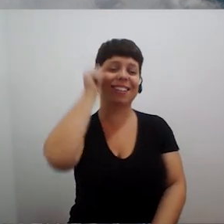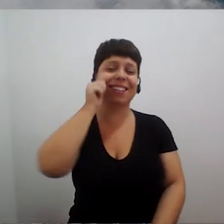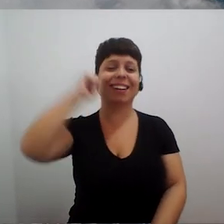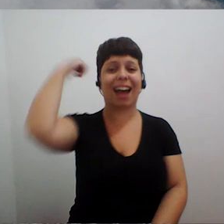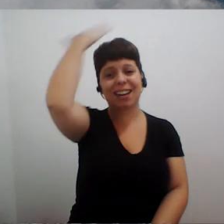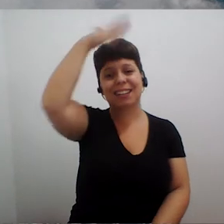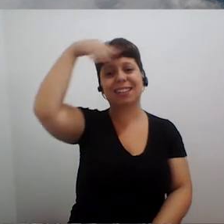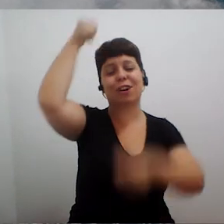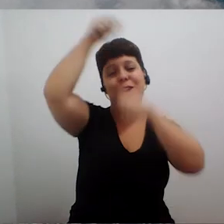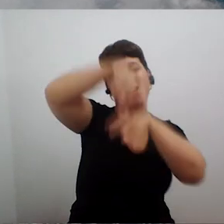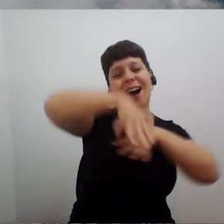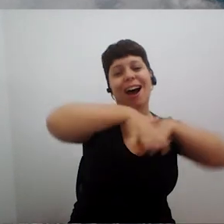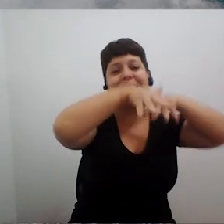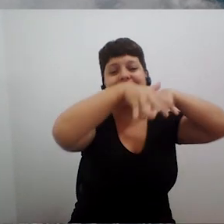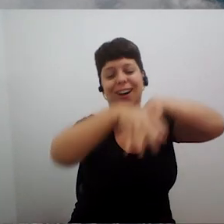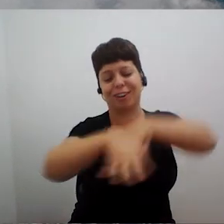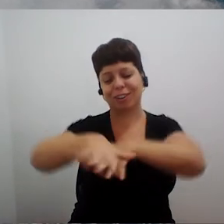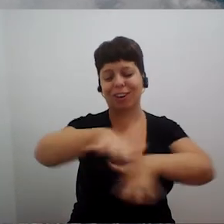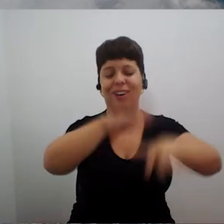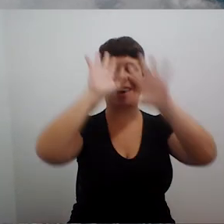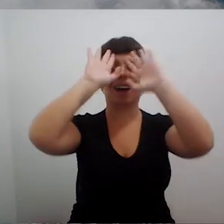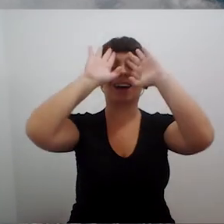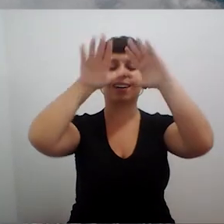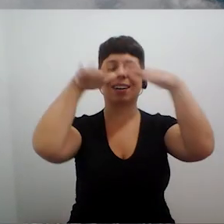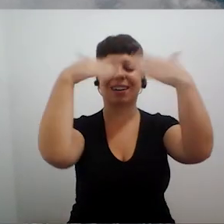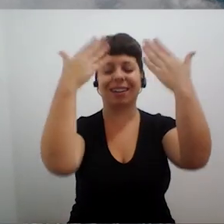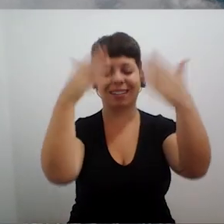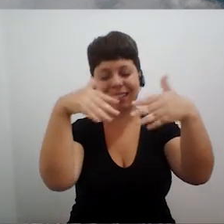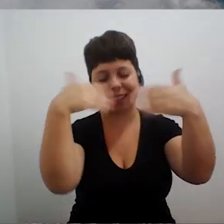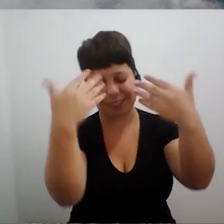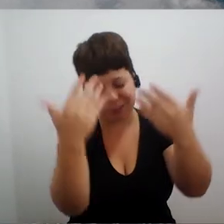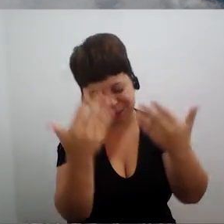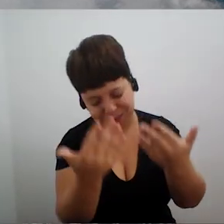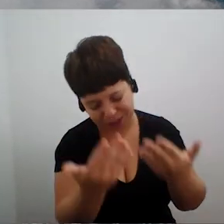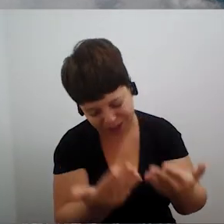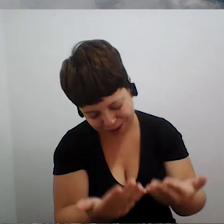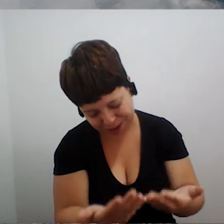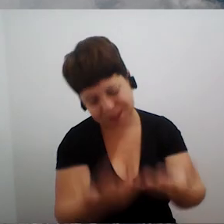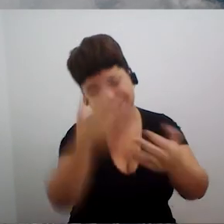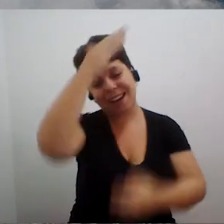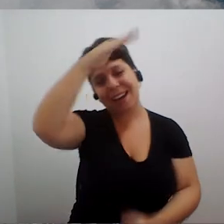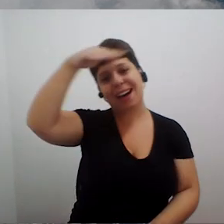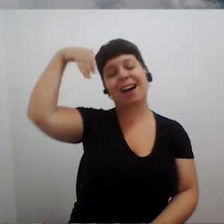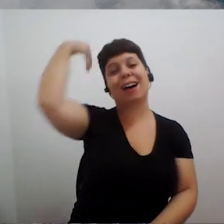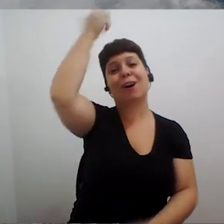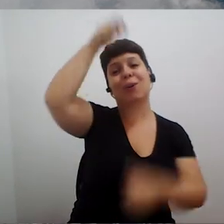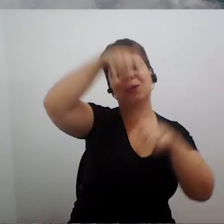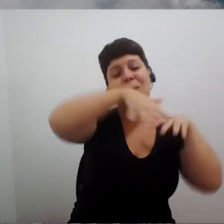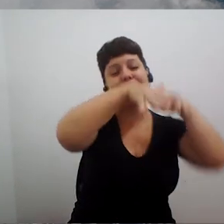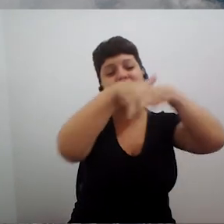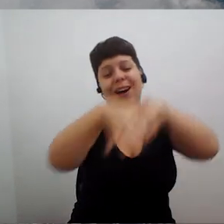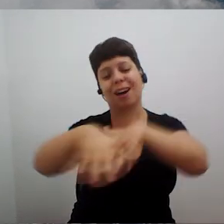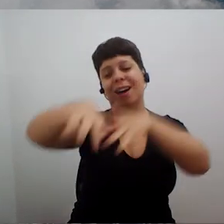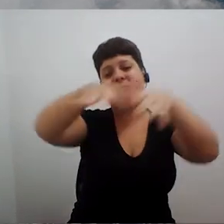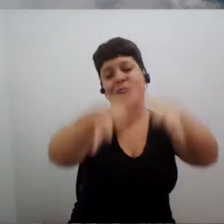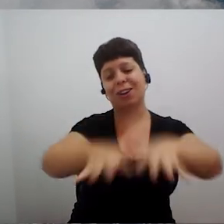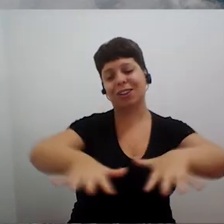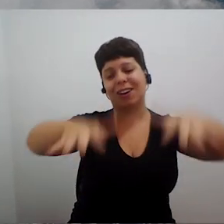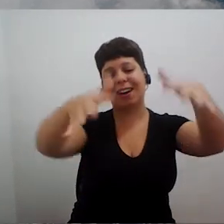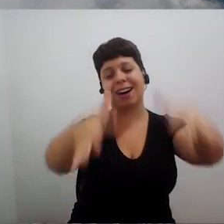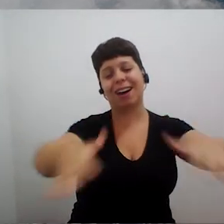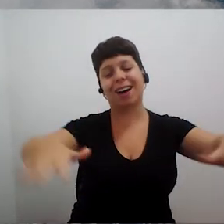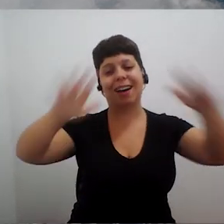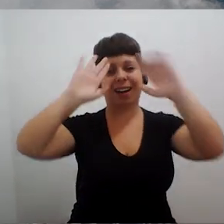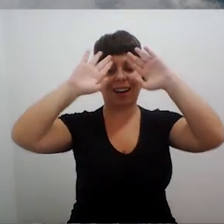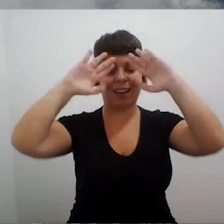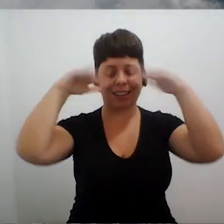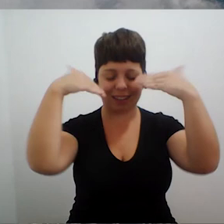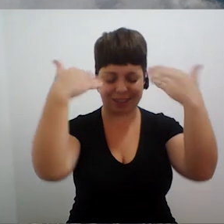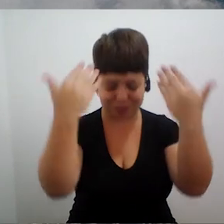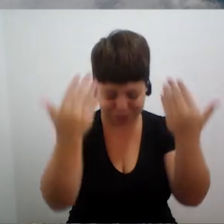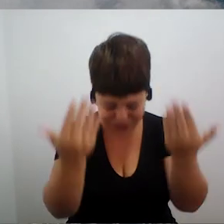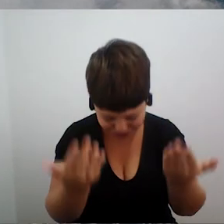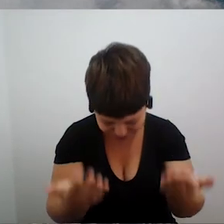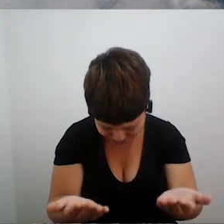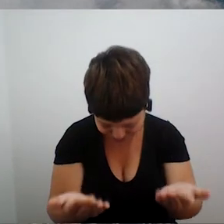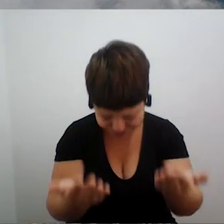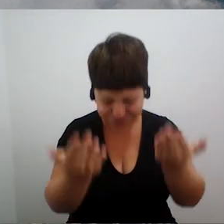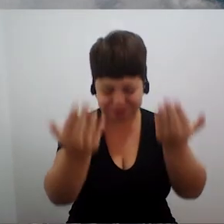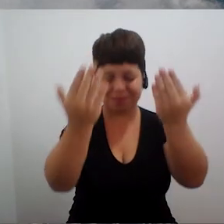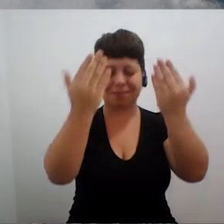Iemanjá Odoya, Odoya a Rainha do mar